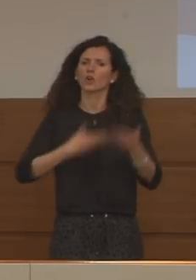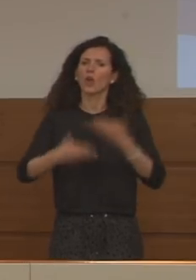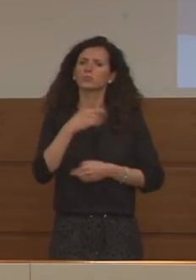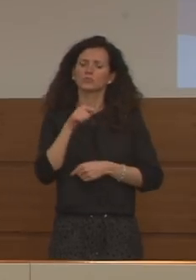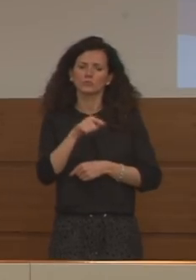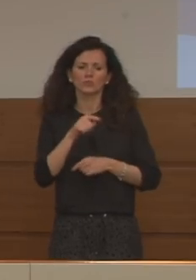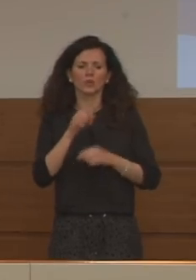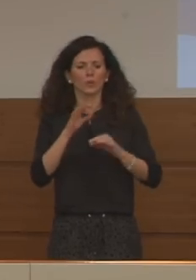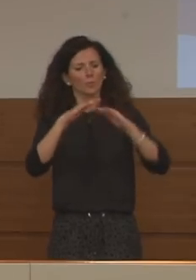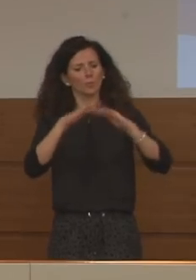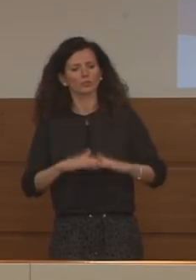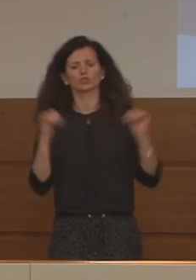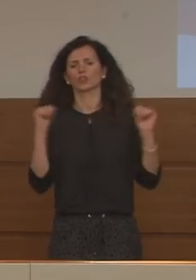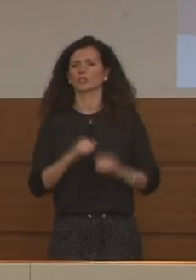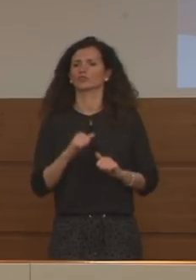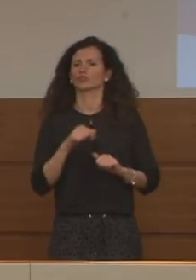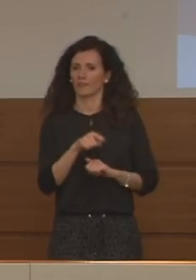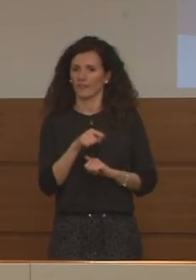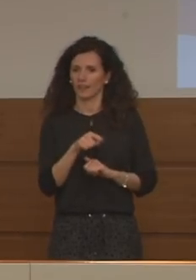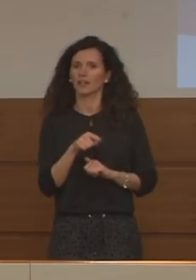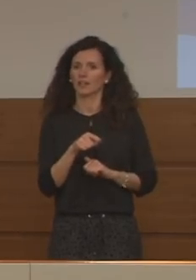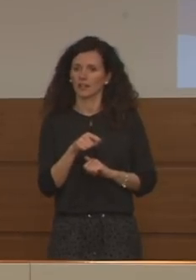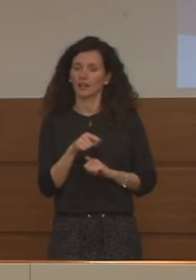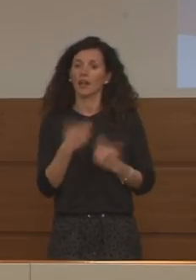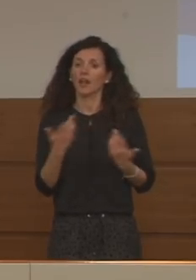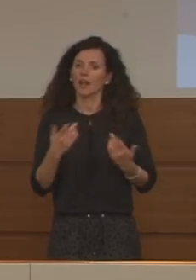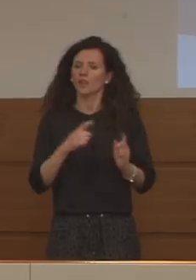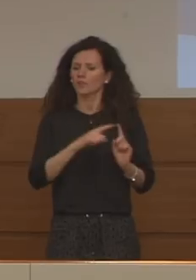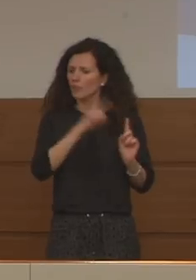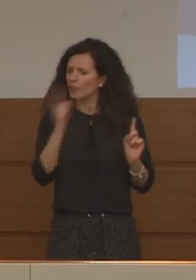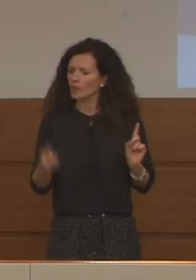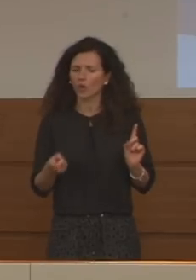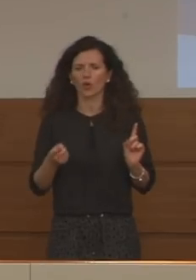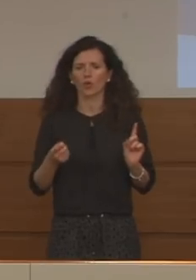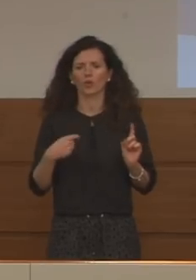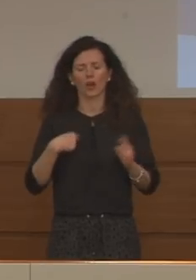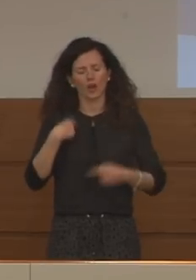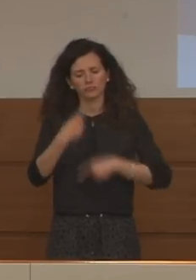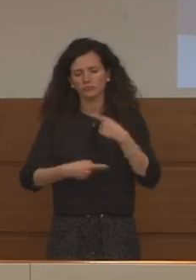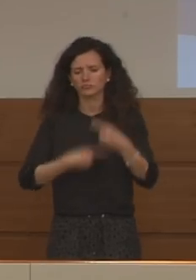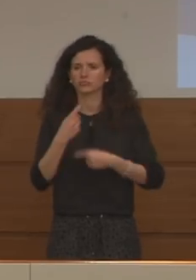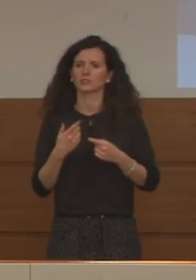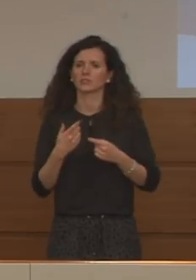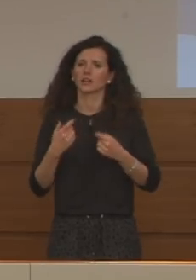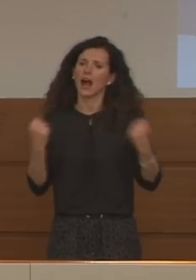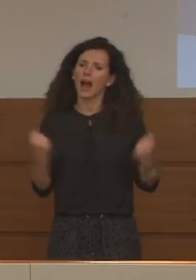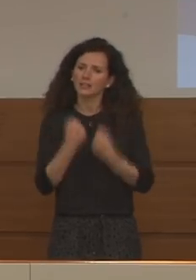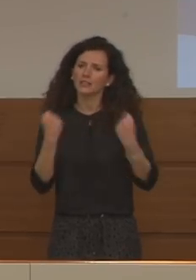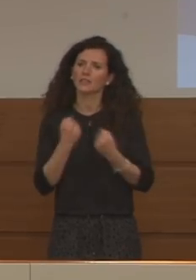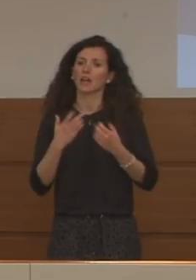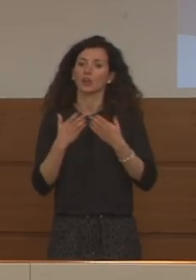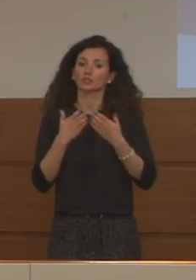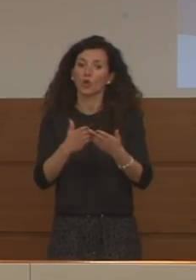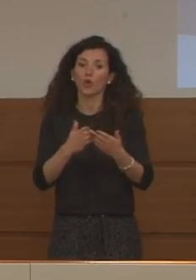protezione civile e prosegue l'attività di soccorso in caso di emergenza. Voglio